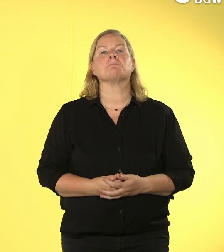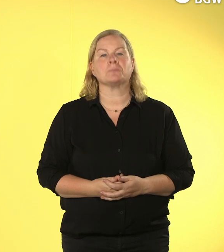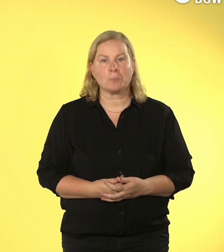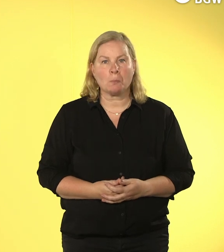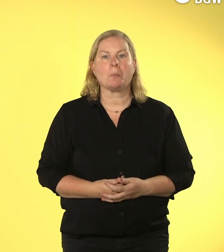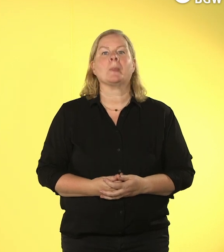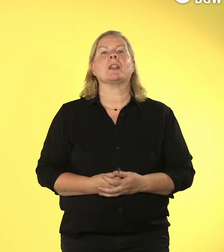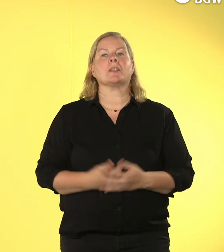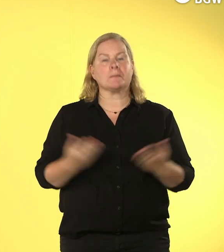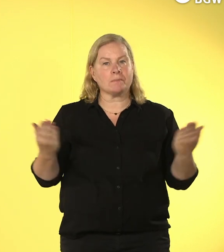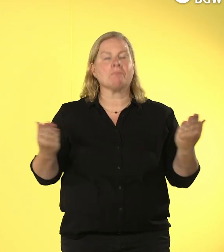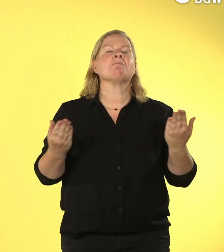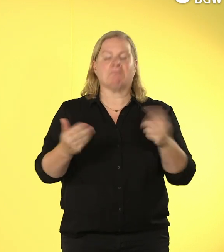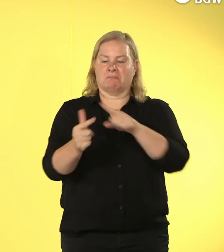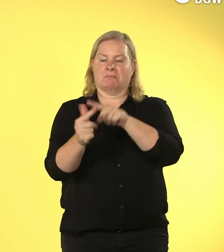Wertschätzung, Vertrauen und Respekt